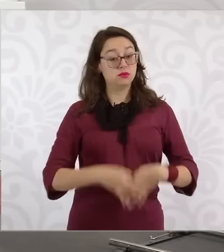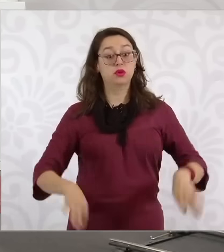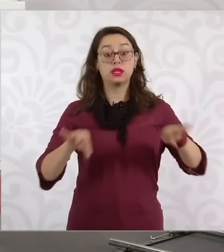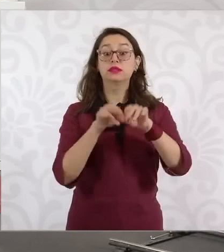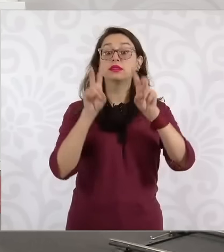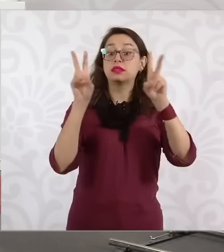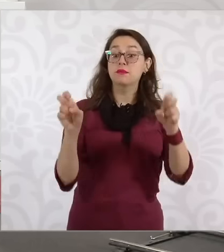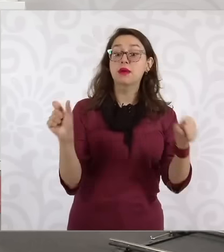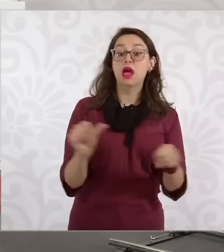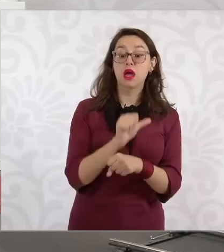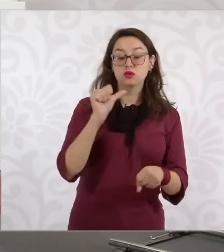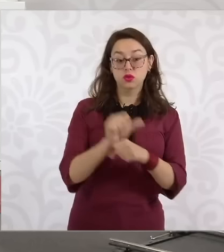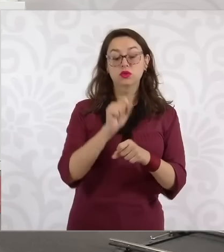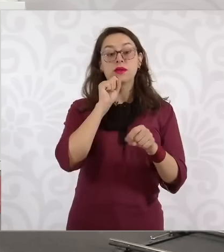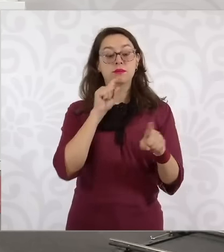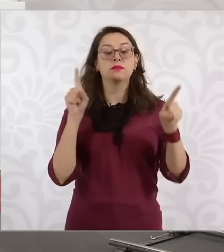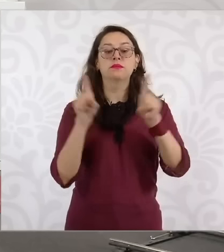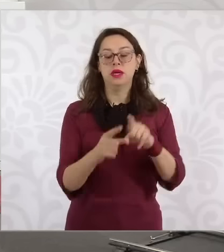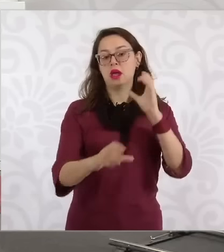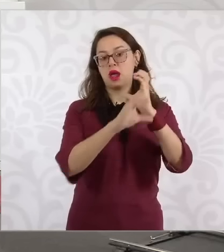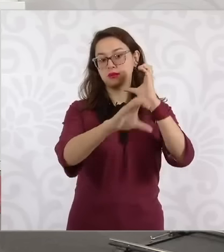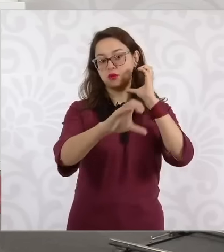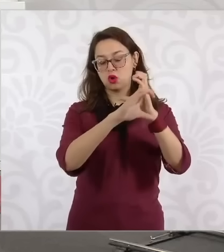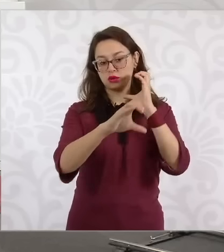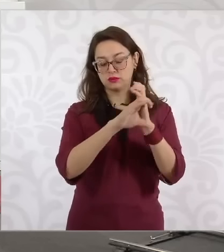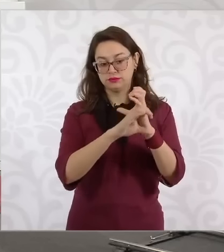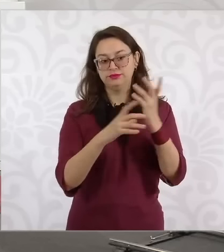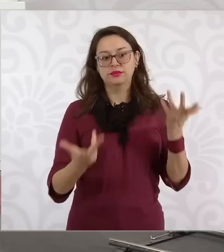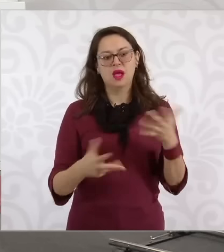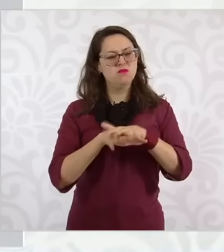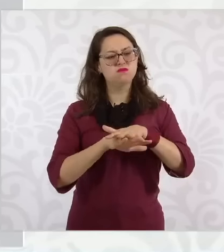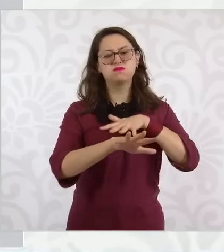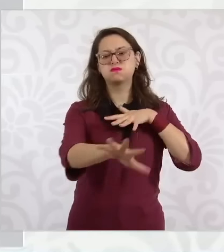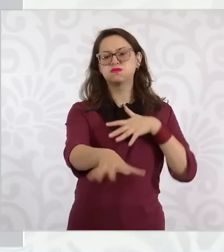sino también para carga. Y lo que estamos tratando de hacer es descongestionar toda la salida de la